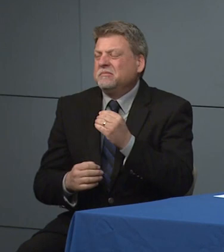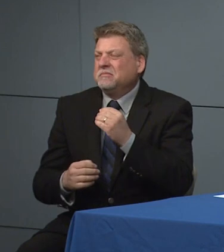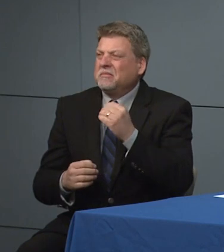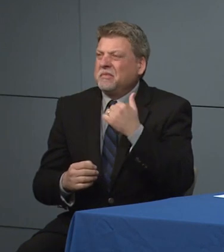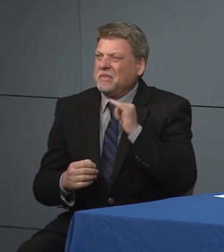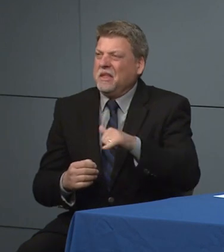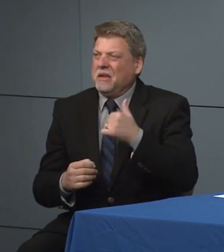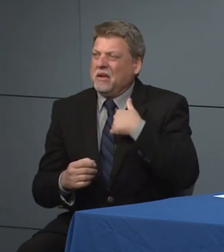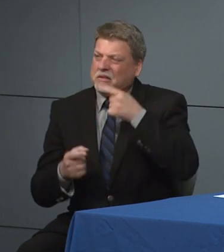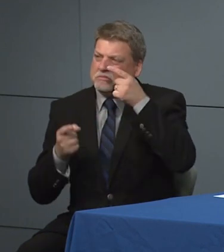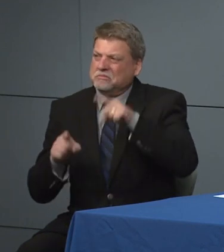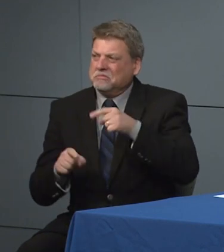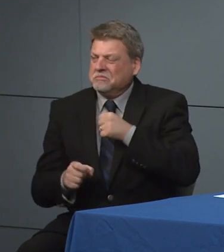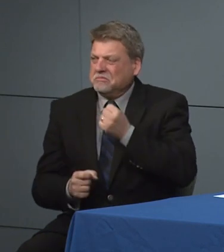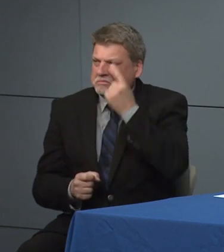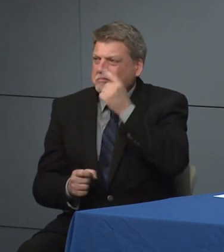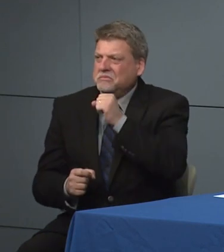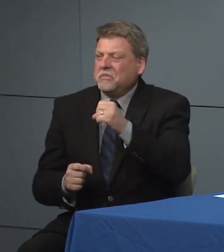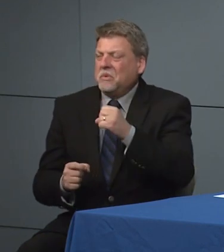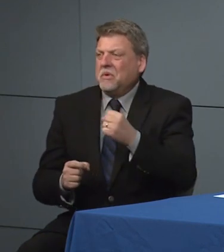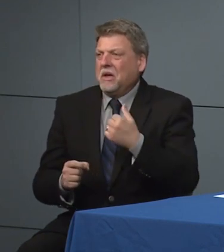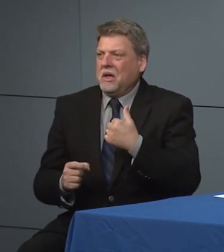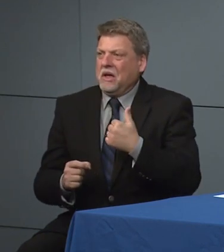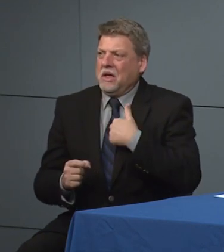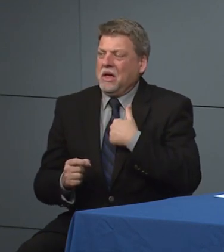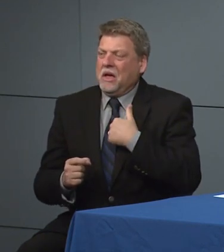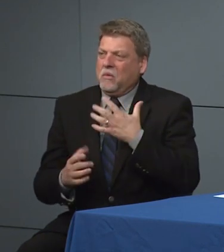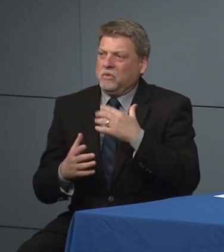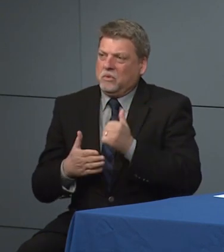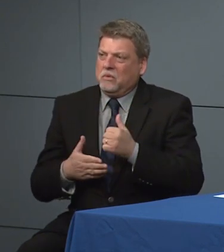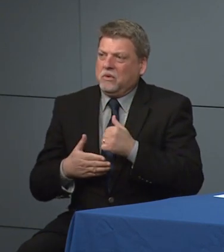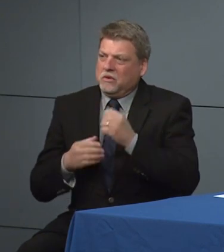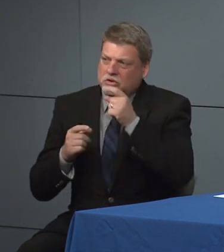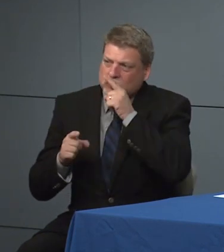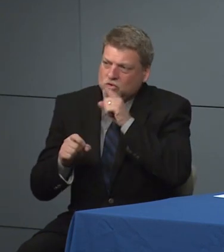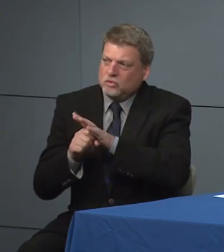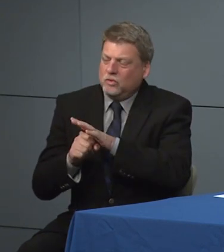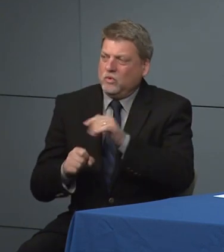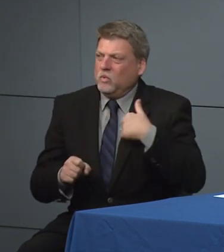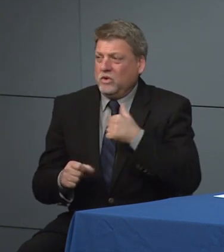prioridad, por supuesto antes y aceptar preguntas, quisiera